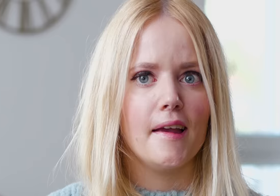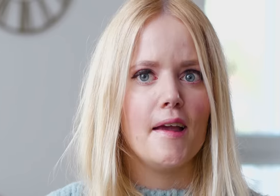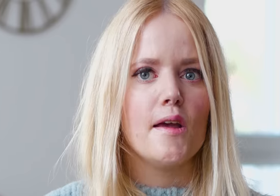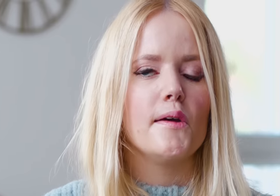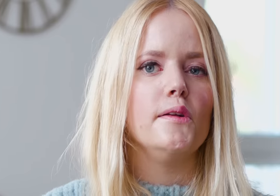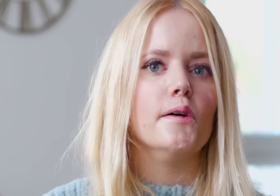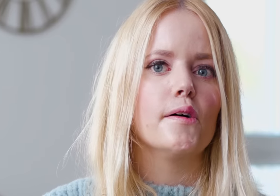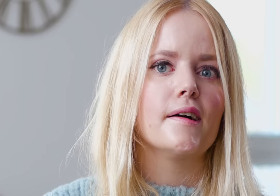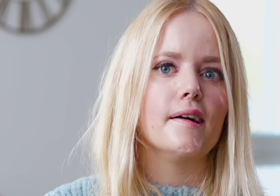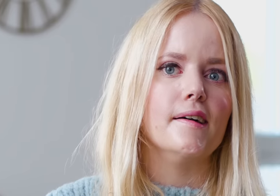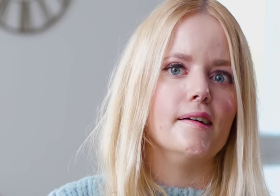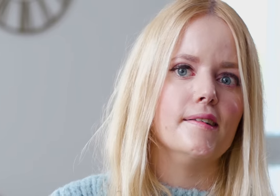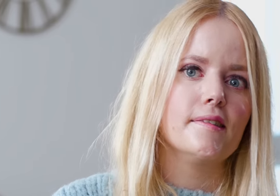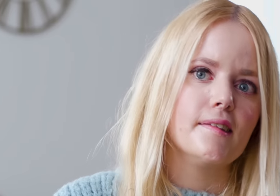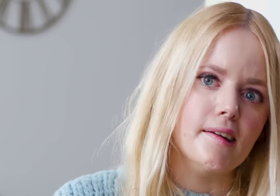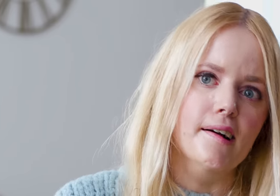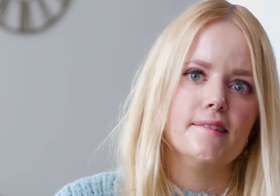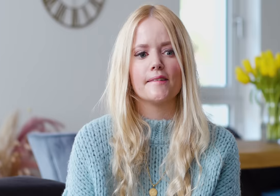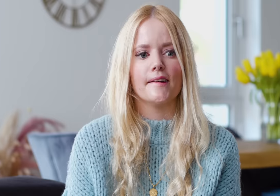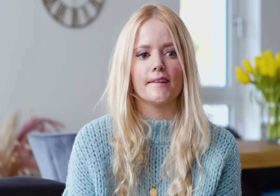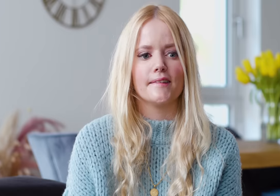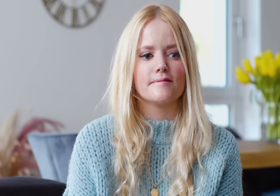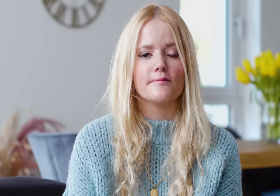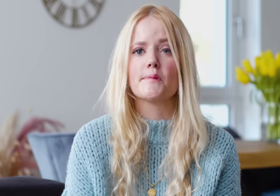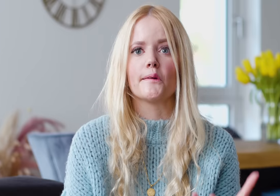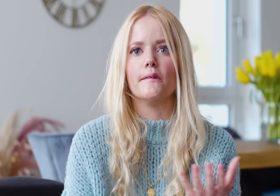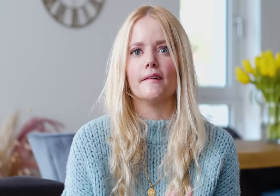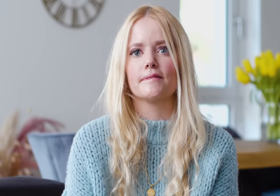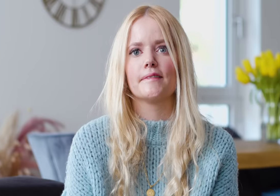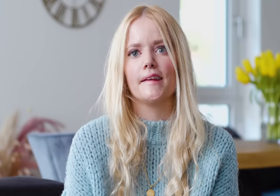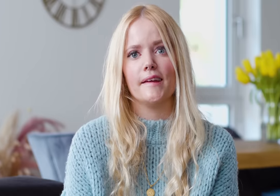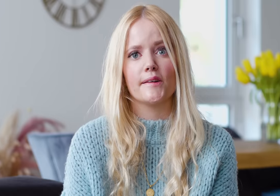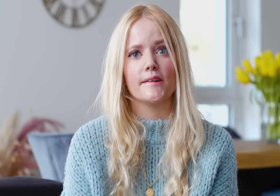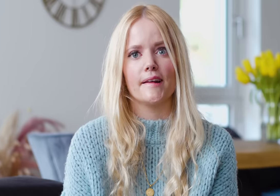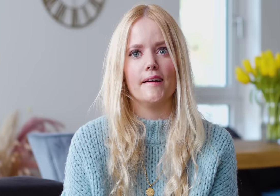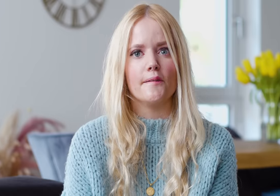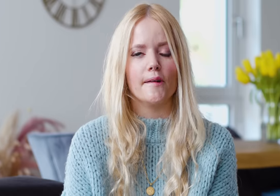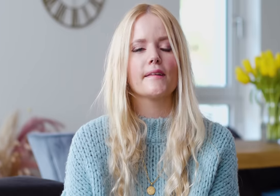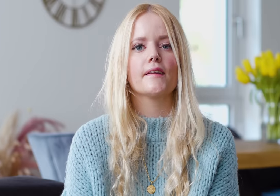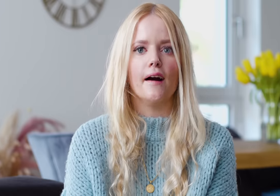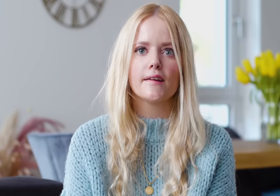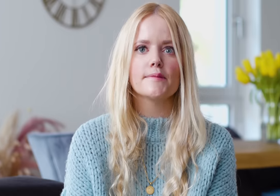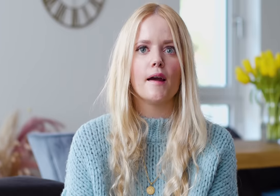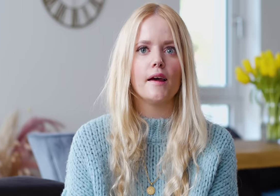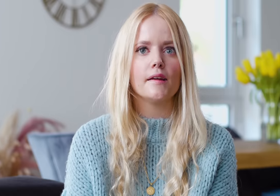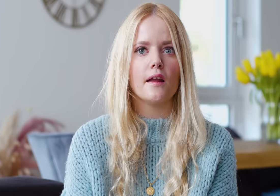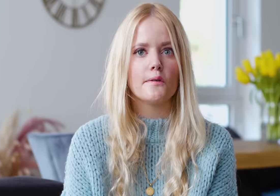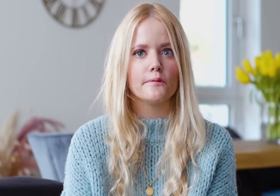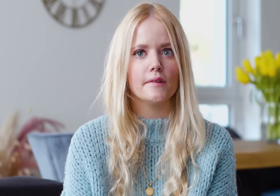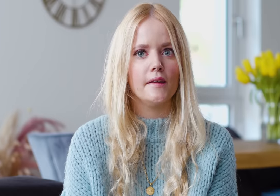noch ... quasi wie betrunken. Ich konnte dann auch wirklich gar nicht mehr alleine laufen.